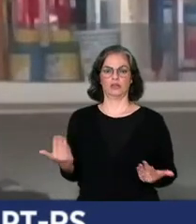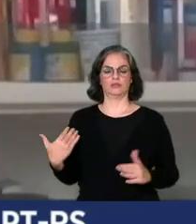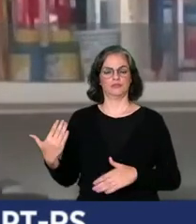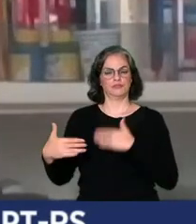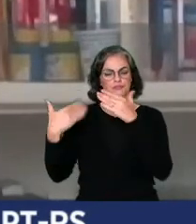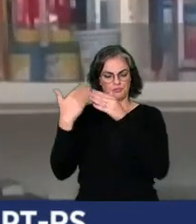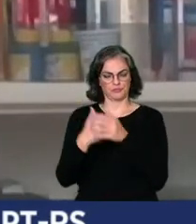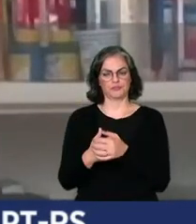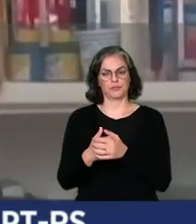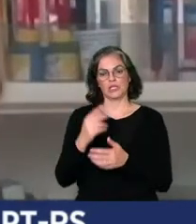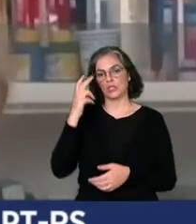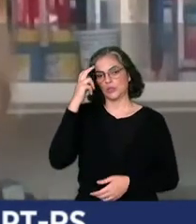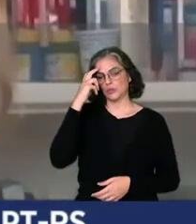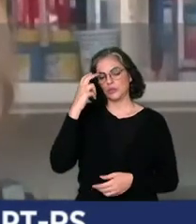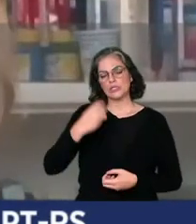QUE A CULTURA NÃO É SÓ A EXPRESSÃO, A ARTE, MAS A